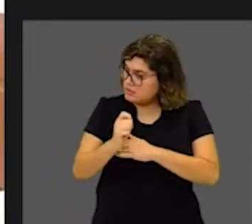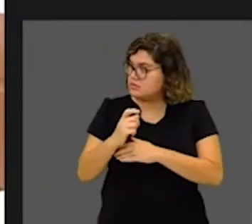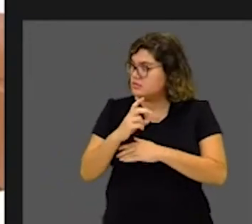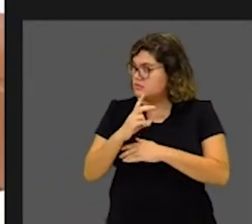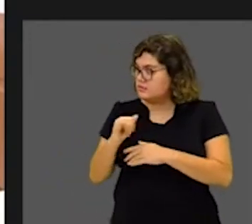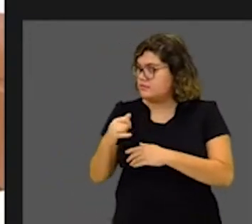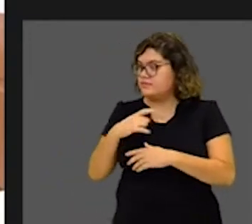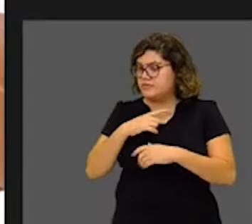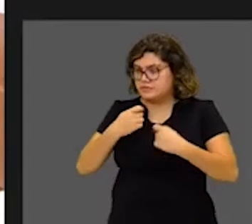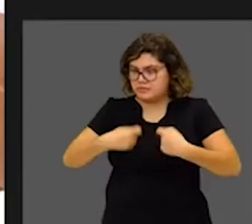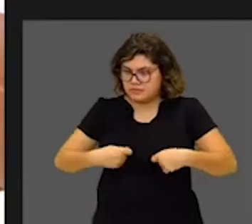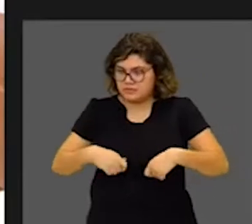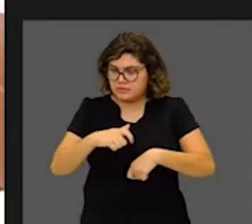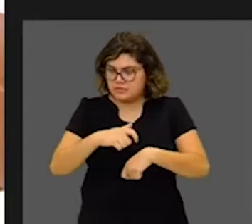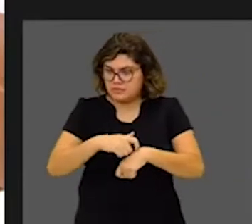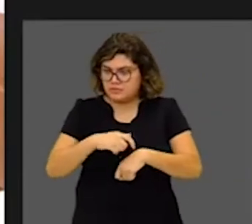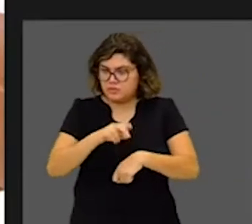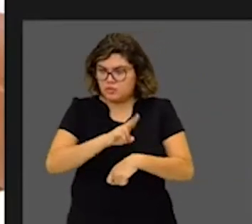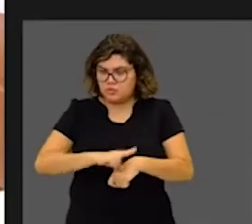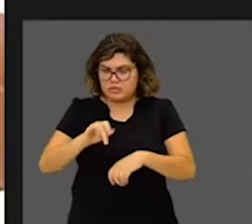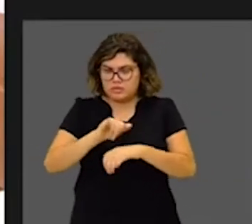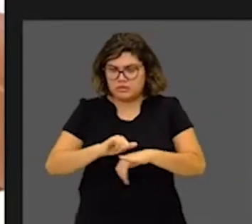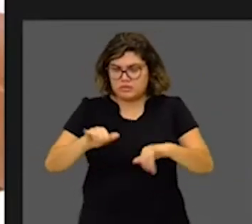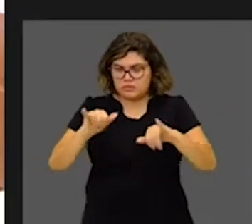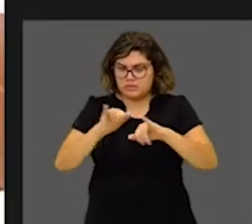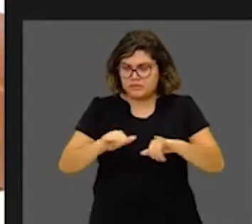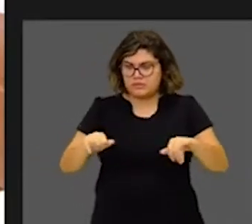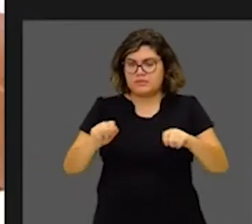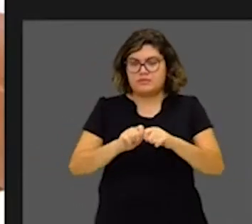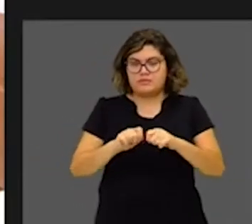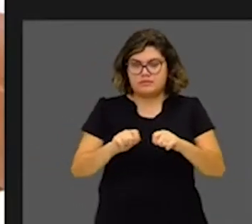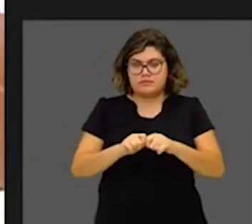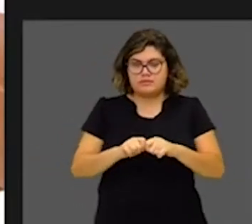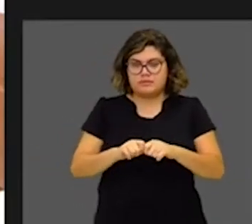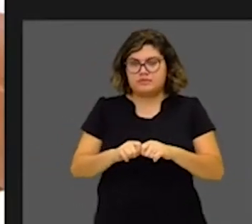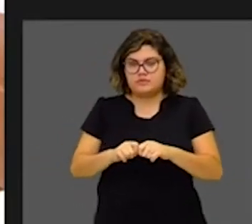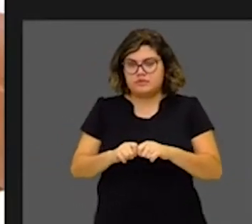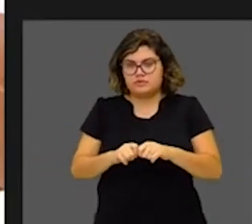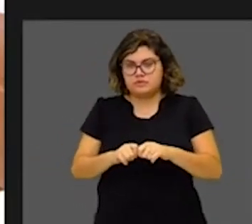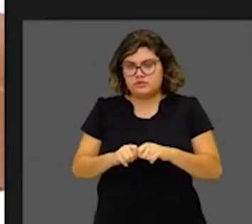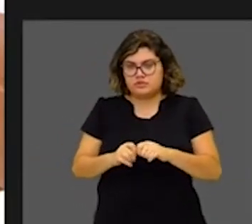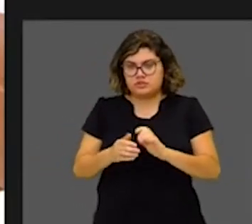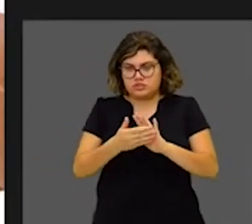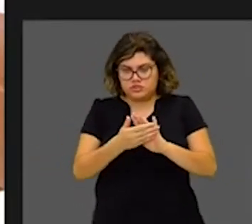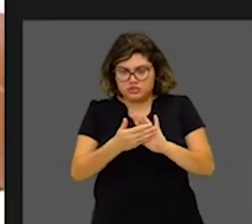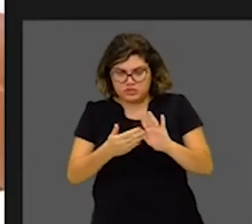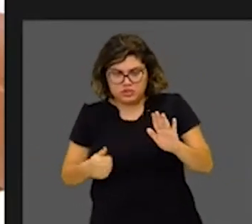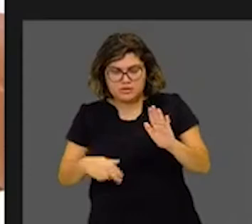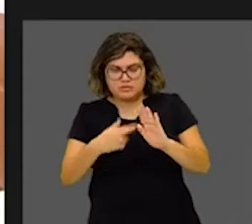por uma campanha e feito a partir de uma campanha retirada como padrão de normalidade sem enxergar